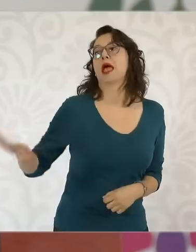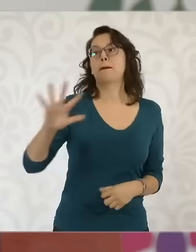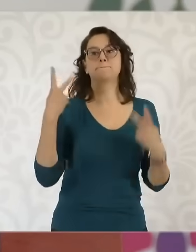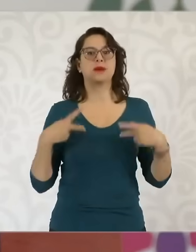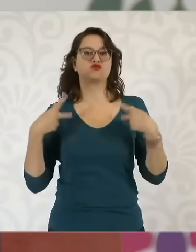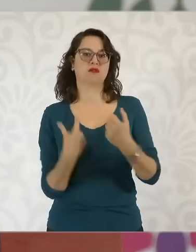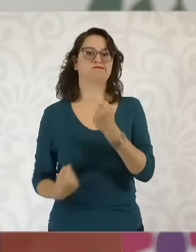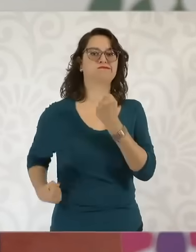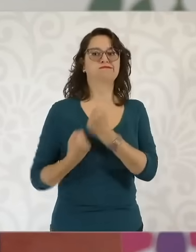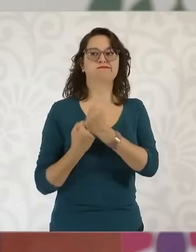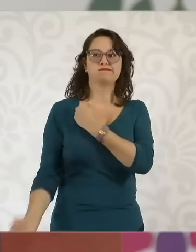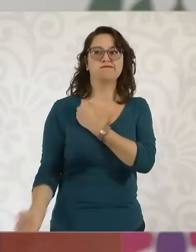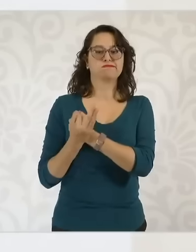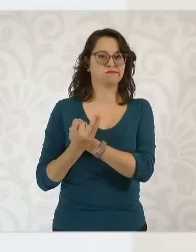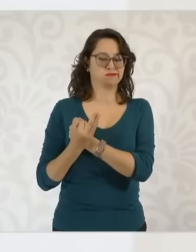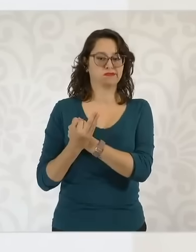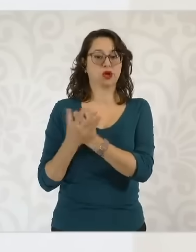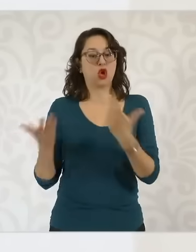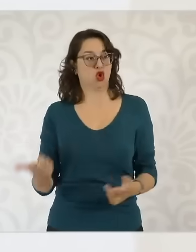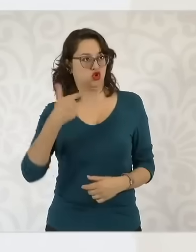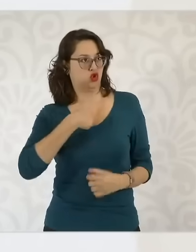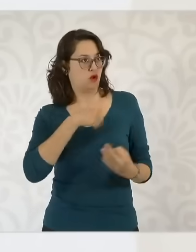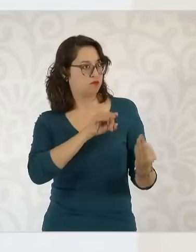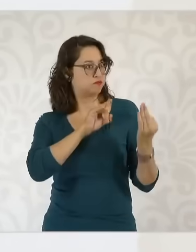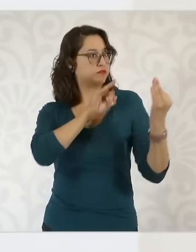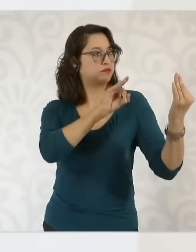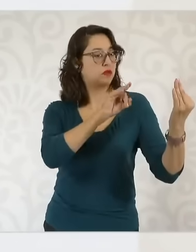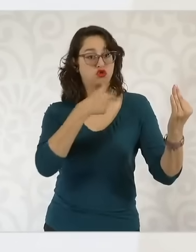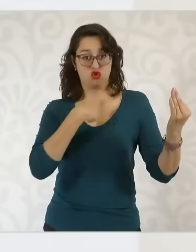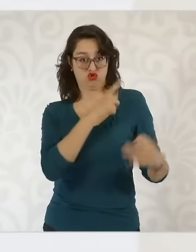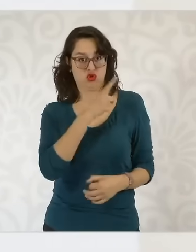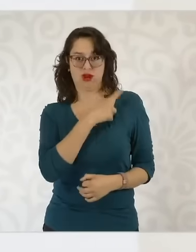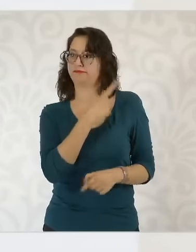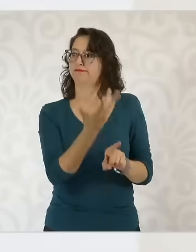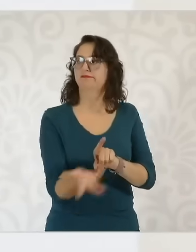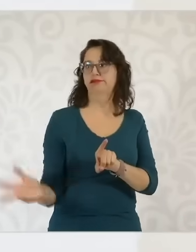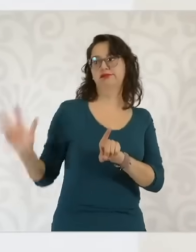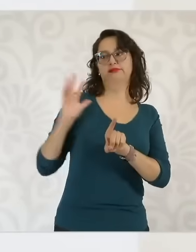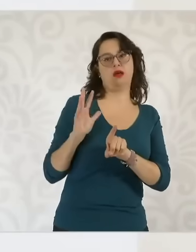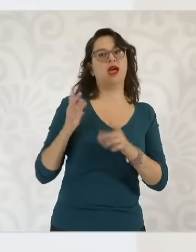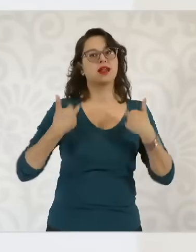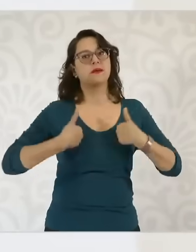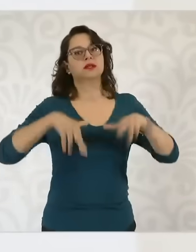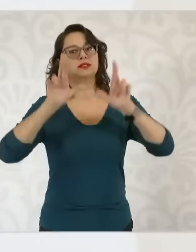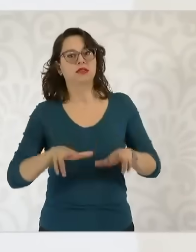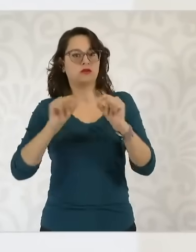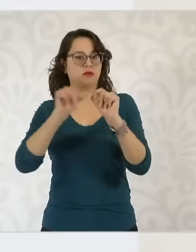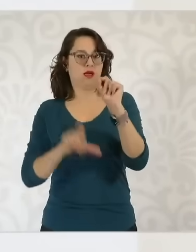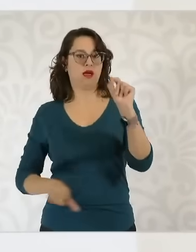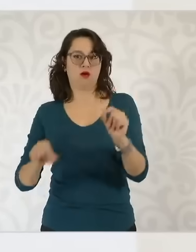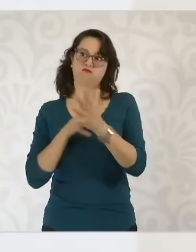a negociar con otra, representamos un gran país, a un gran pueblo y eso es lo que siempre hemos